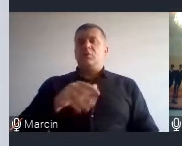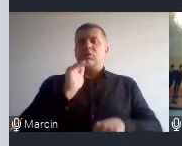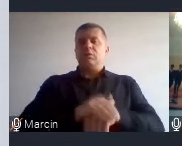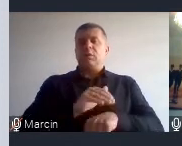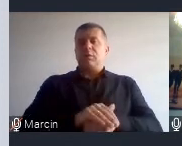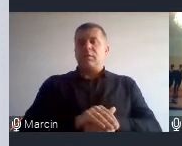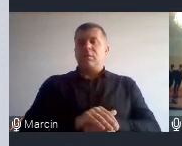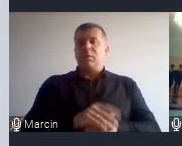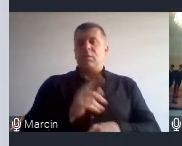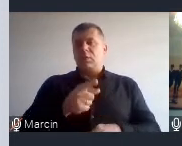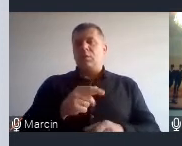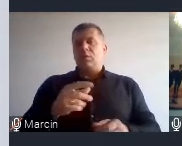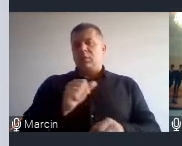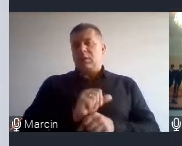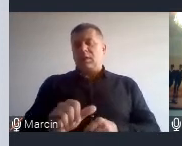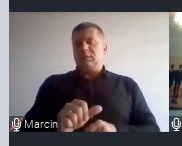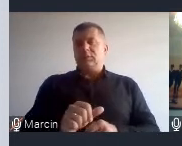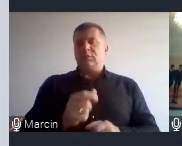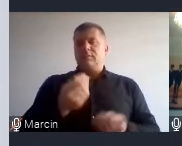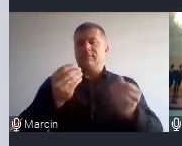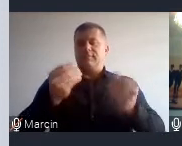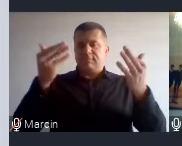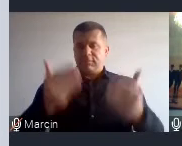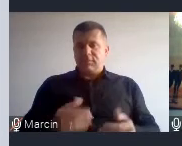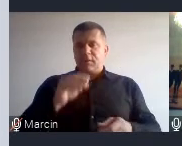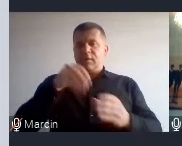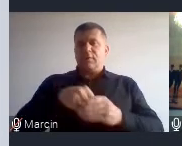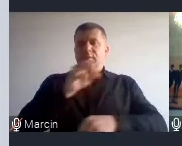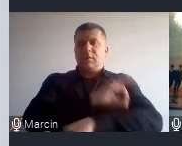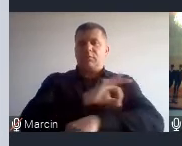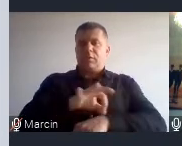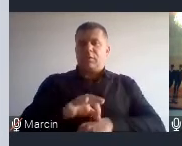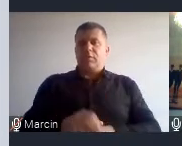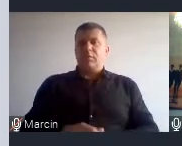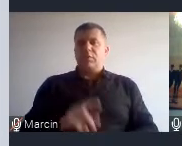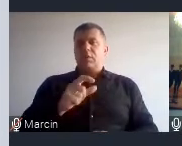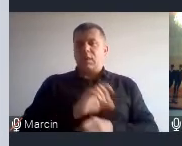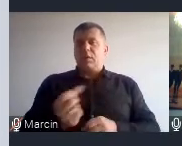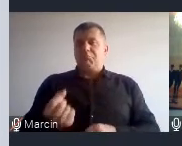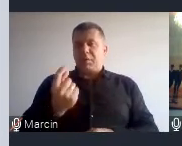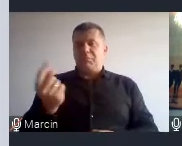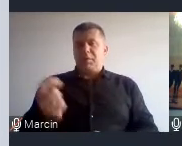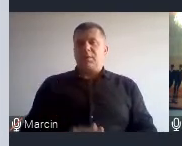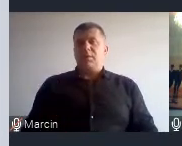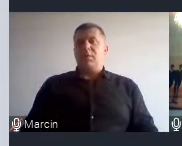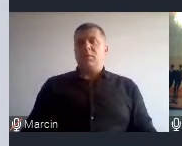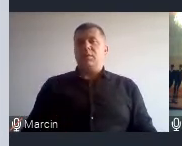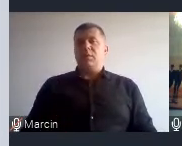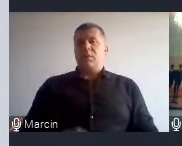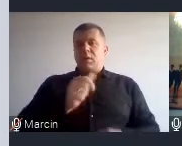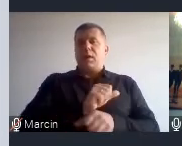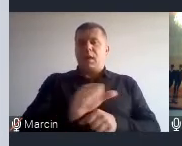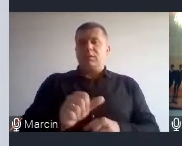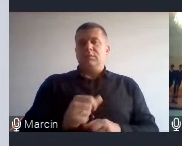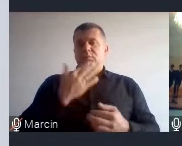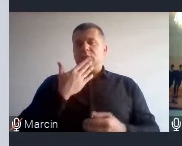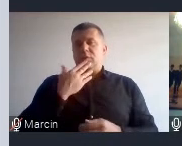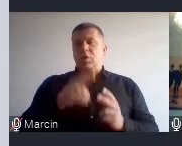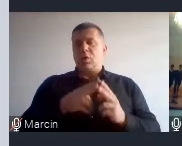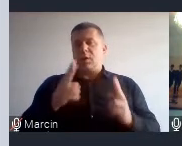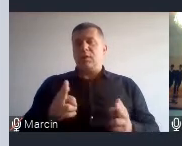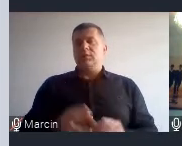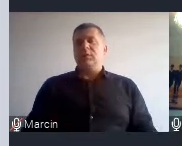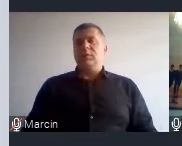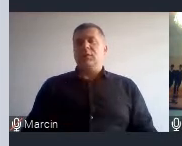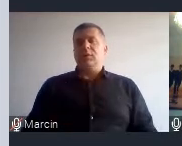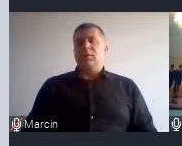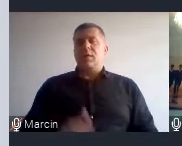które zostały wyszacowane w ramach projektu i które się pojawiły, jest określana wewnątrz projektu,